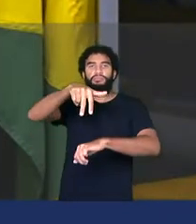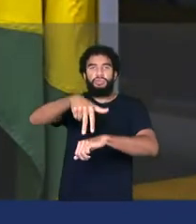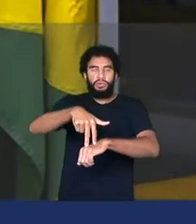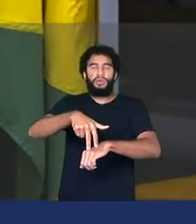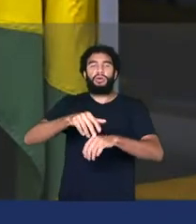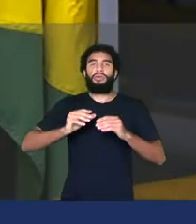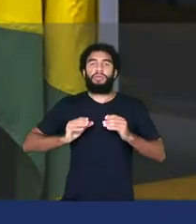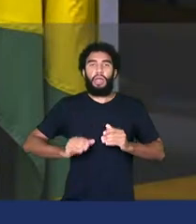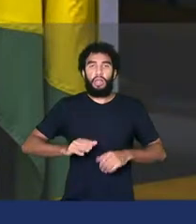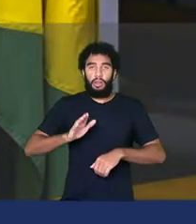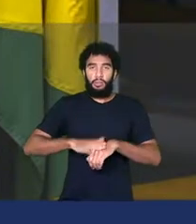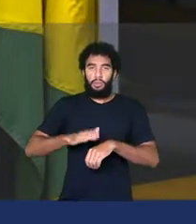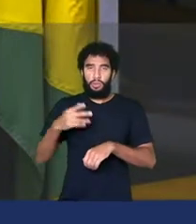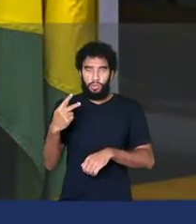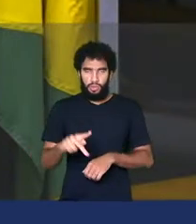AS MULHERES SIM EXERÇAM A SUA CIDADANIA. HOJE COMEMORANDO OS